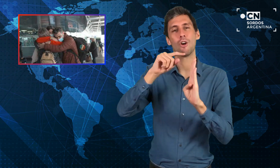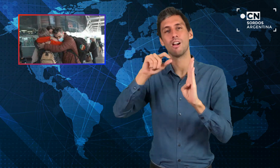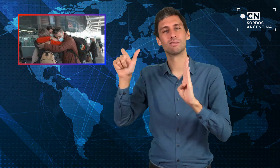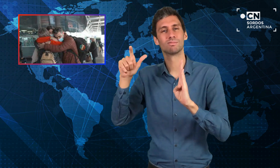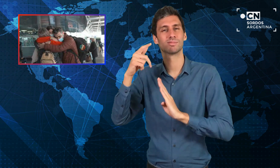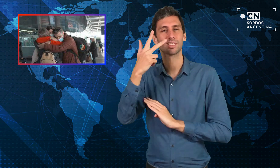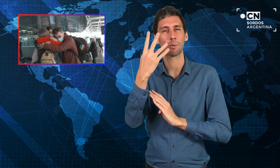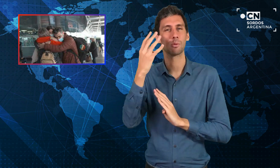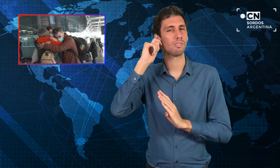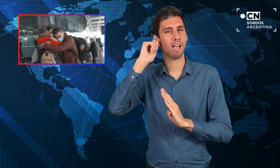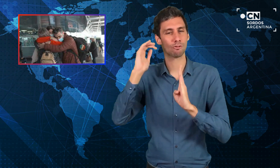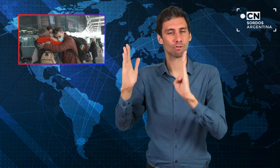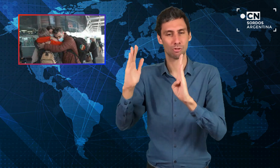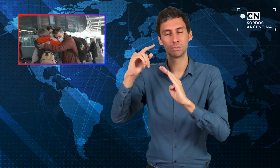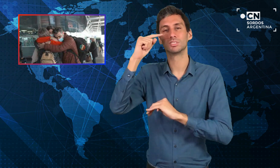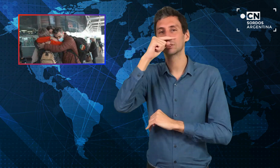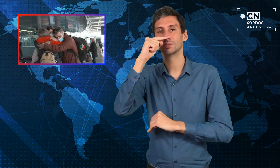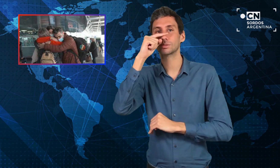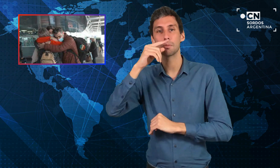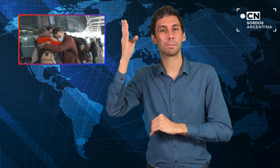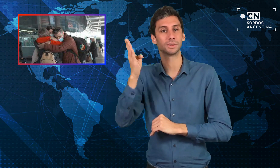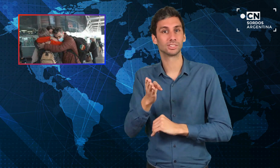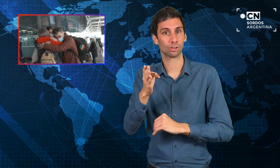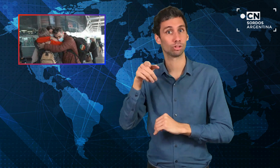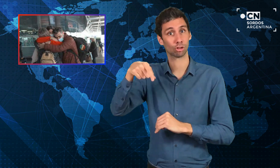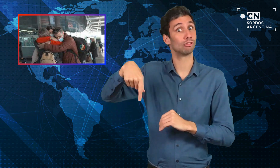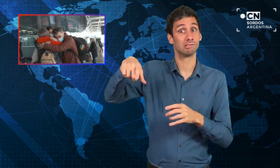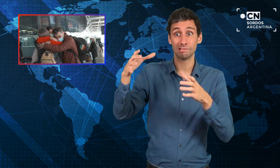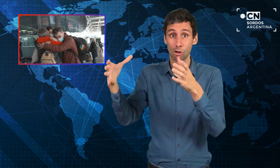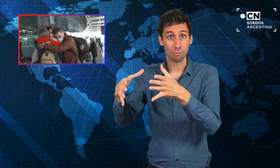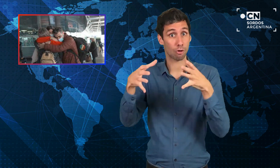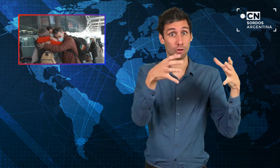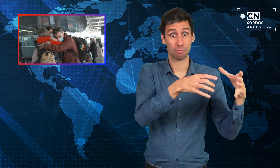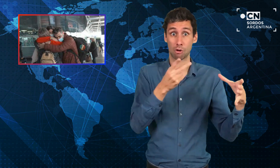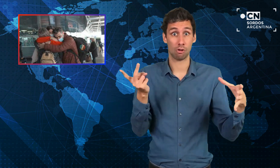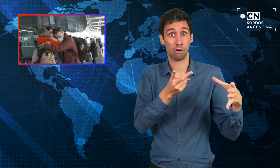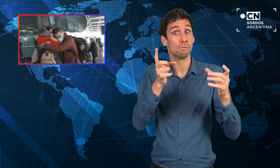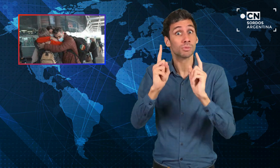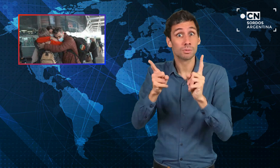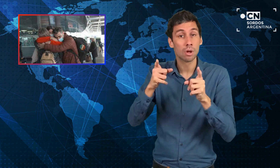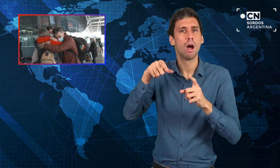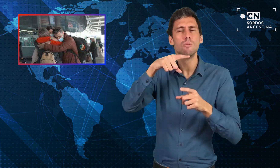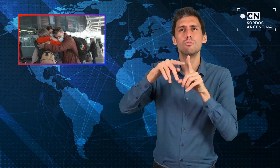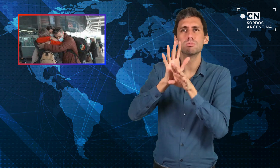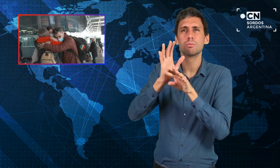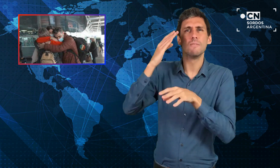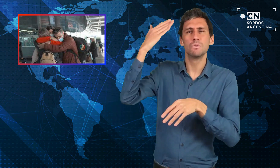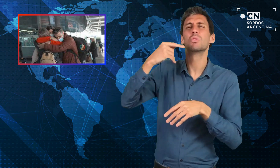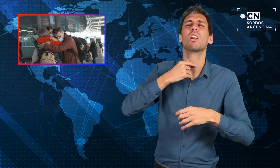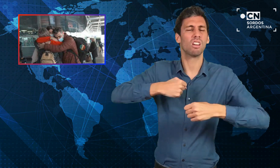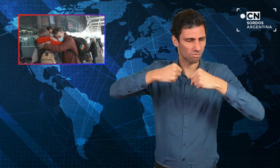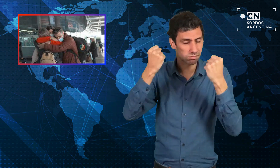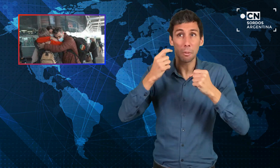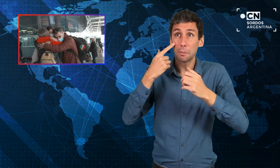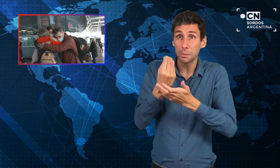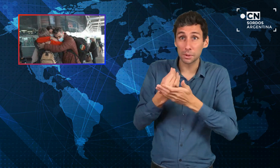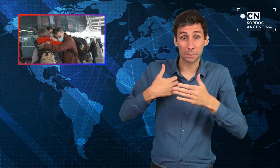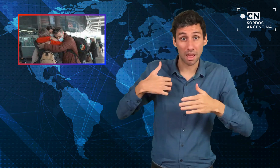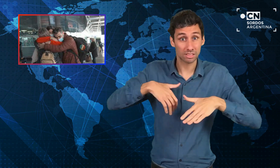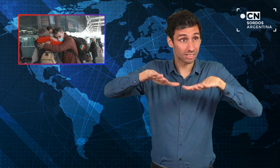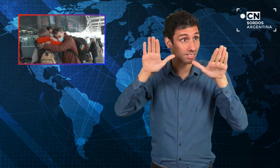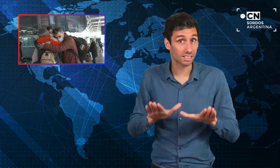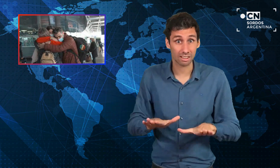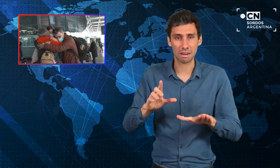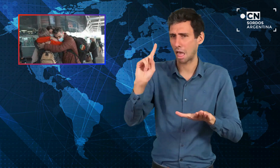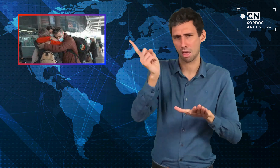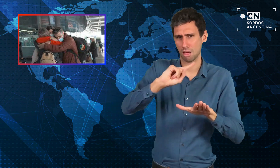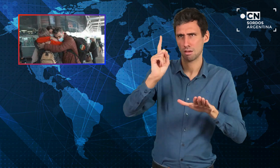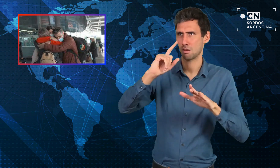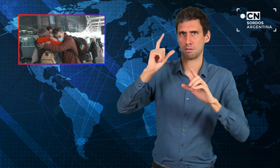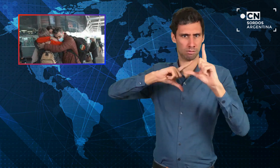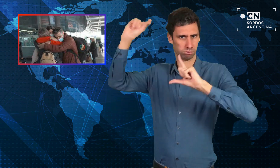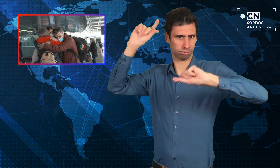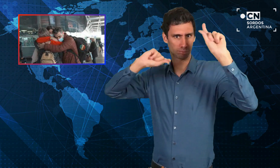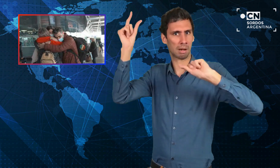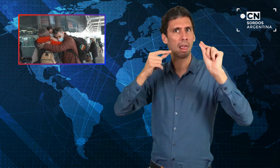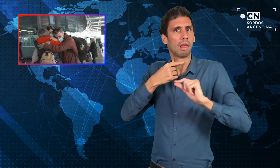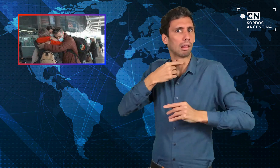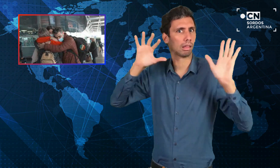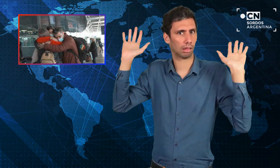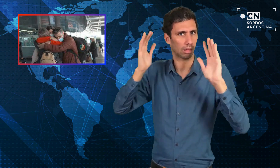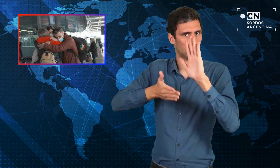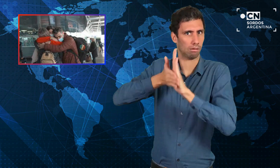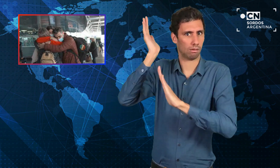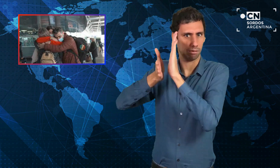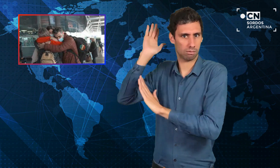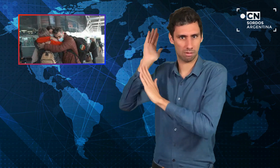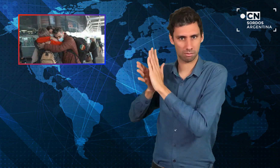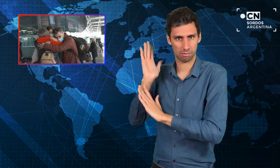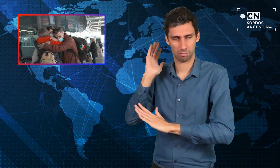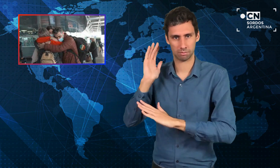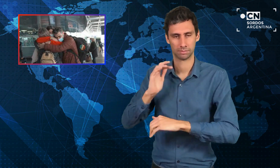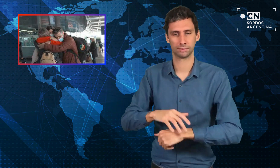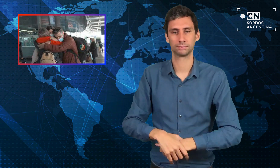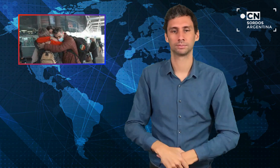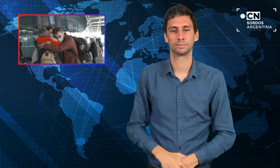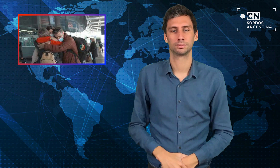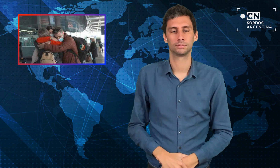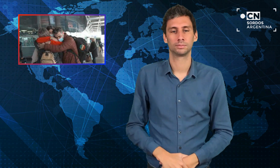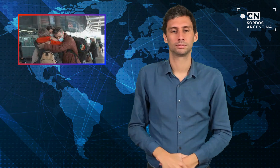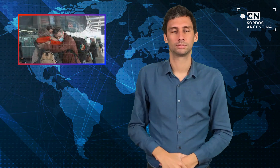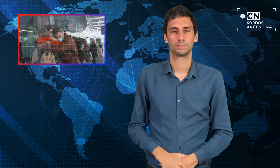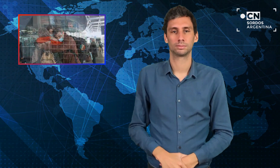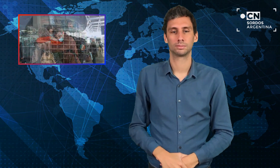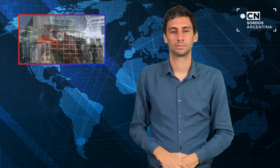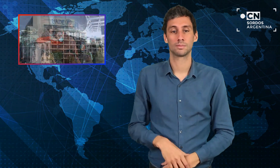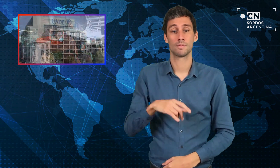25 y 34 años creen que en la próxima década habrá un crecimiento de la pobreza.